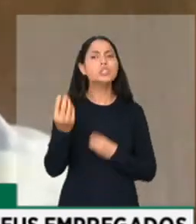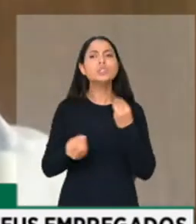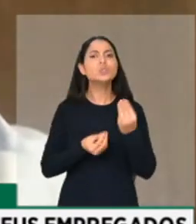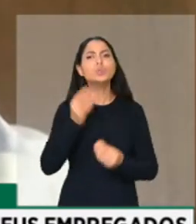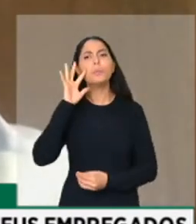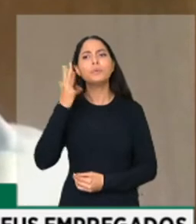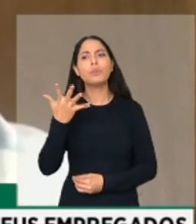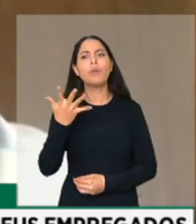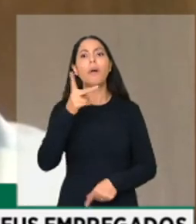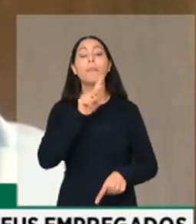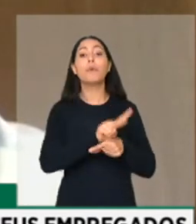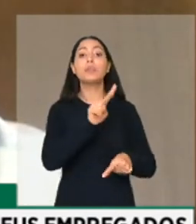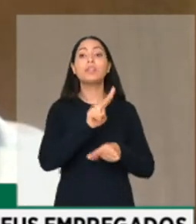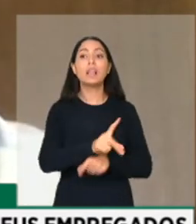CÉLERE E UNIVERSAL QUE APRESENTAMOS O PRESENTE